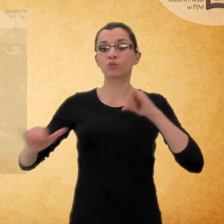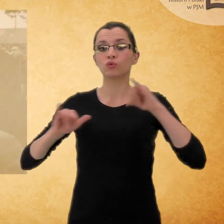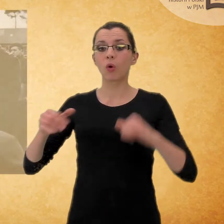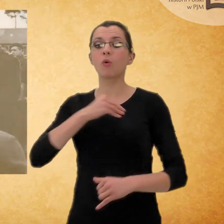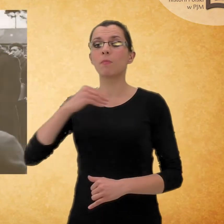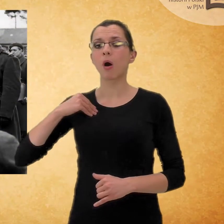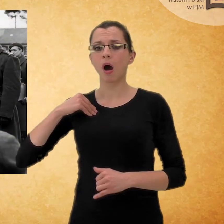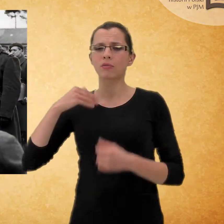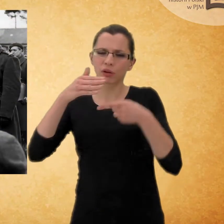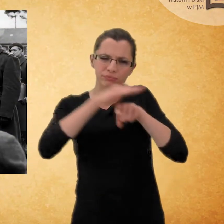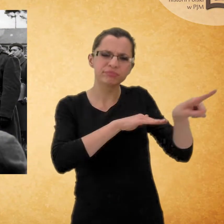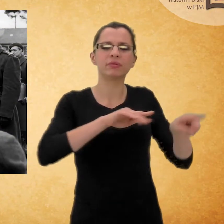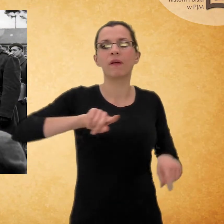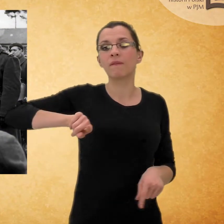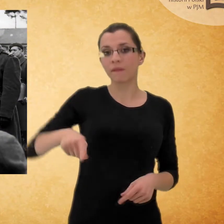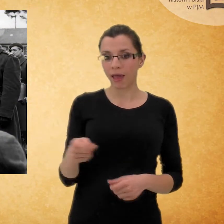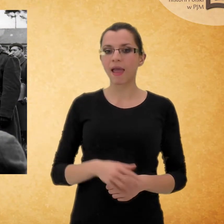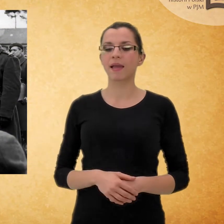Rząd polski uciekł do Francji.